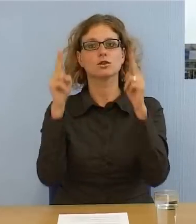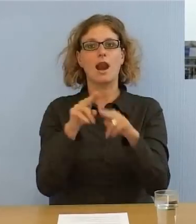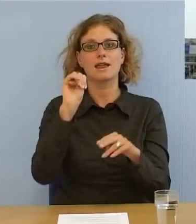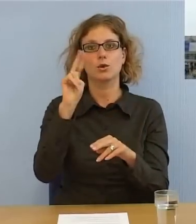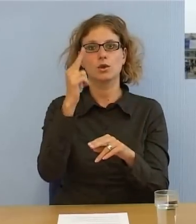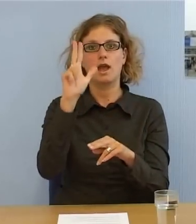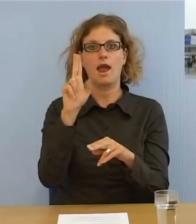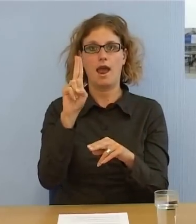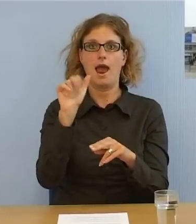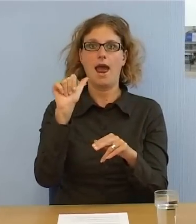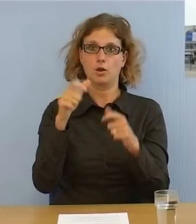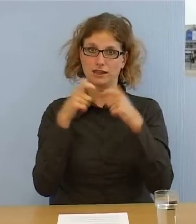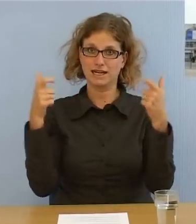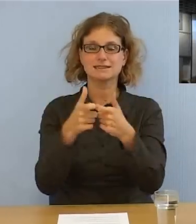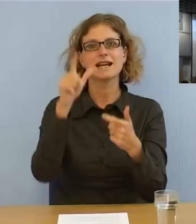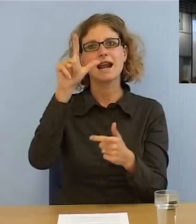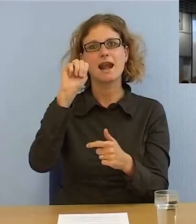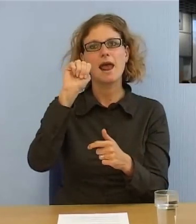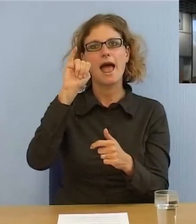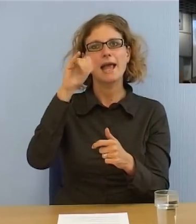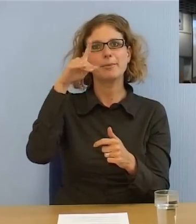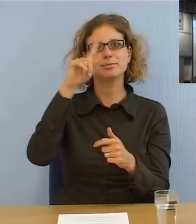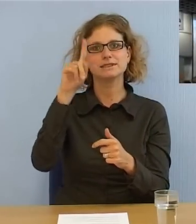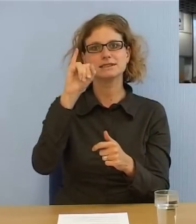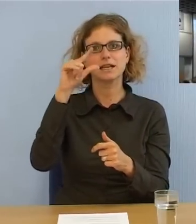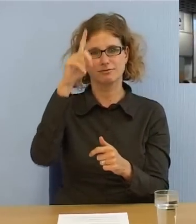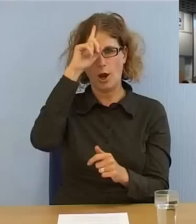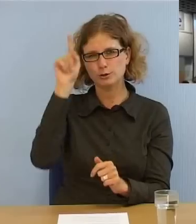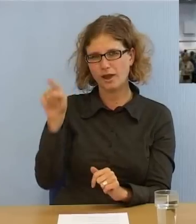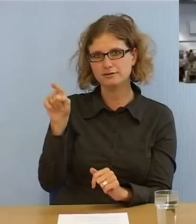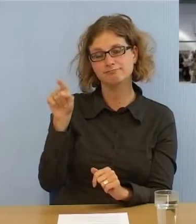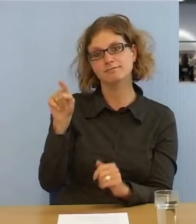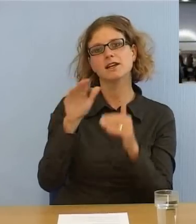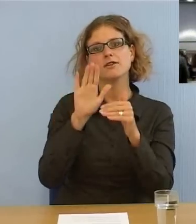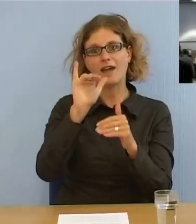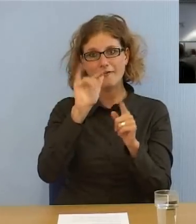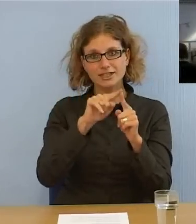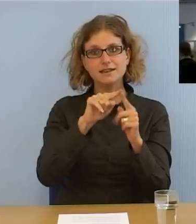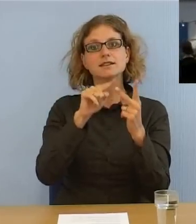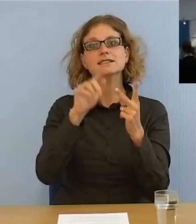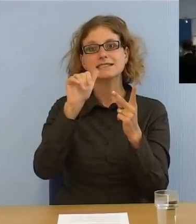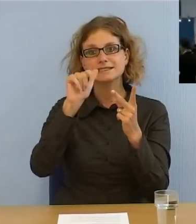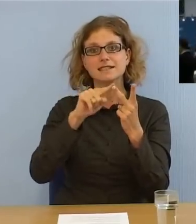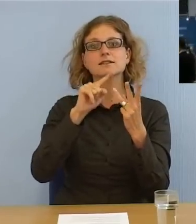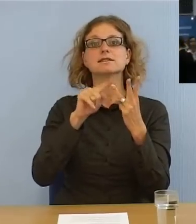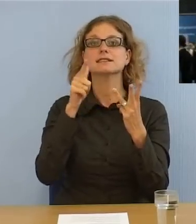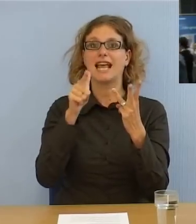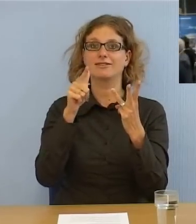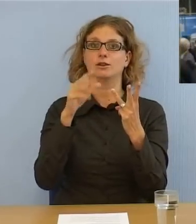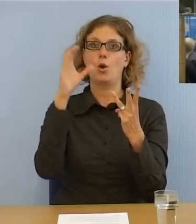EUHA-congres in Leipzig, Duitsland op 15, 16 en 17 oktober.